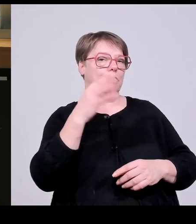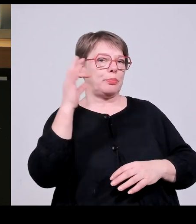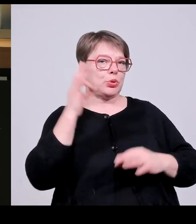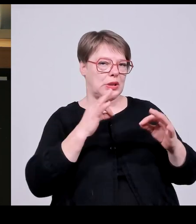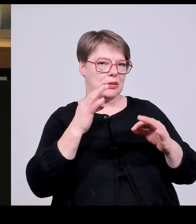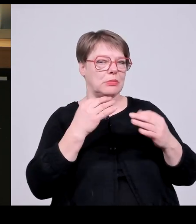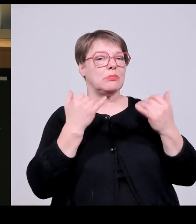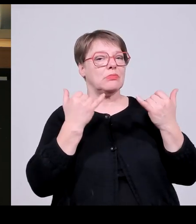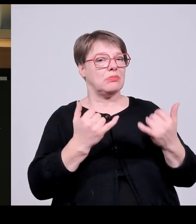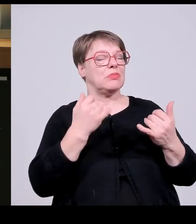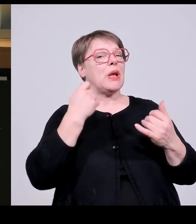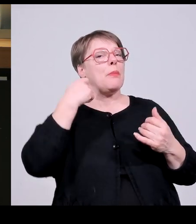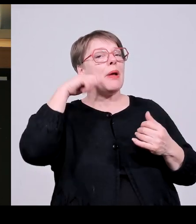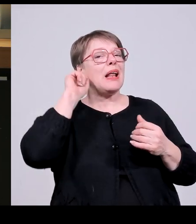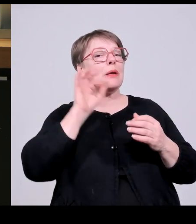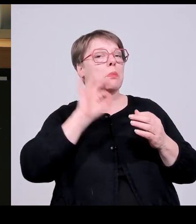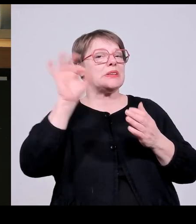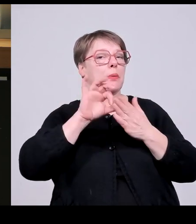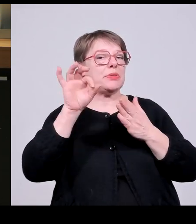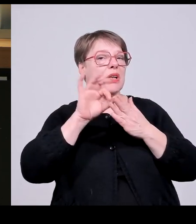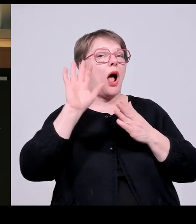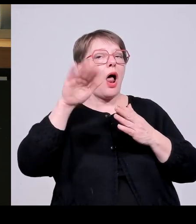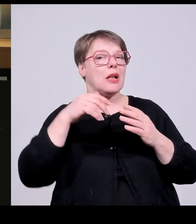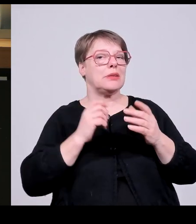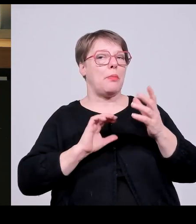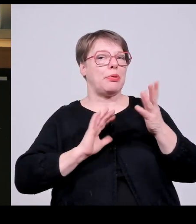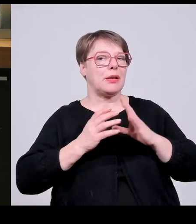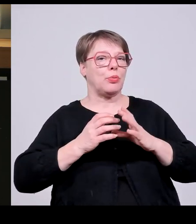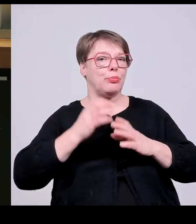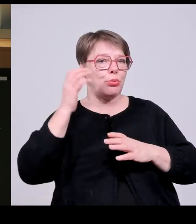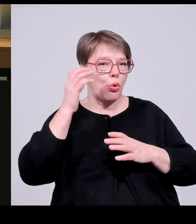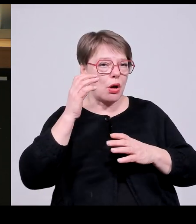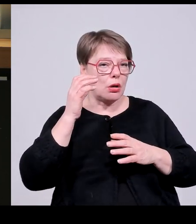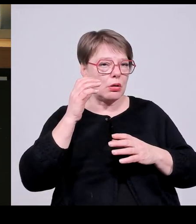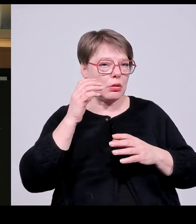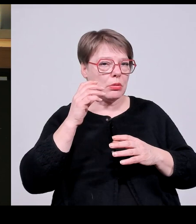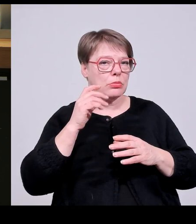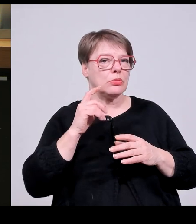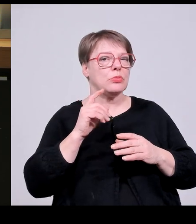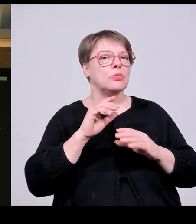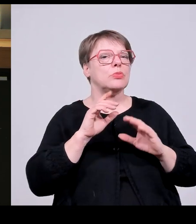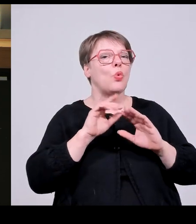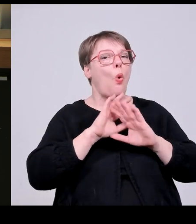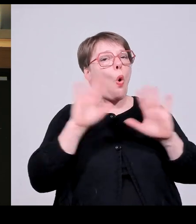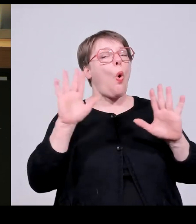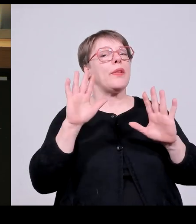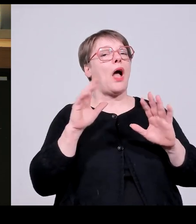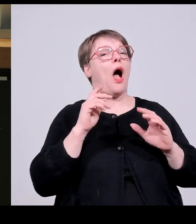noch die Streichung der A vier. Die jetzige Koalition hat sich zur Aufgabe gemacht, da nicht